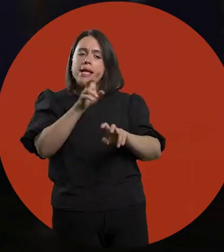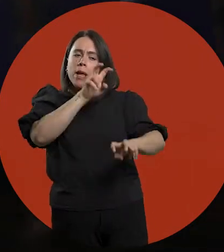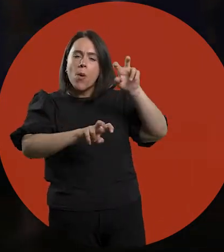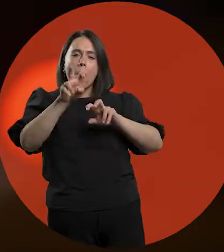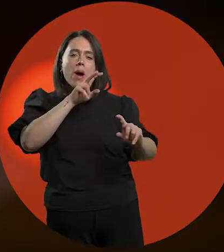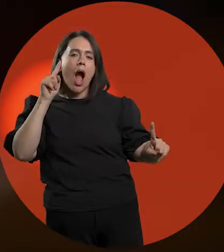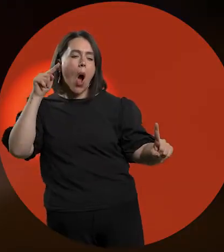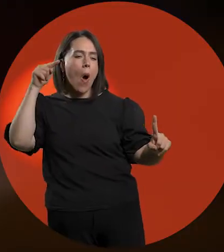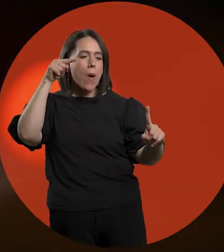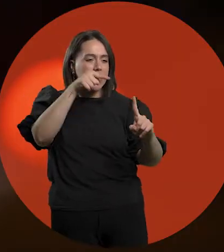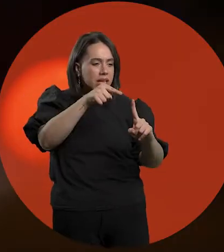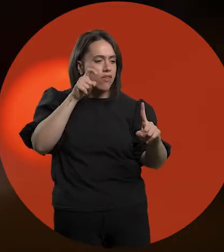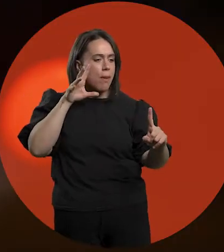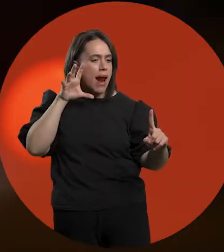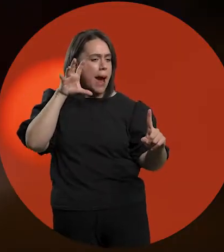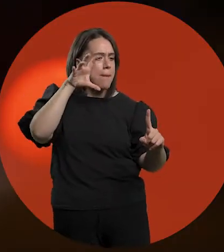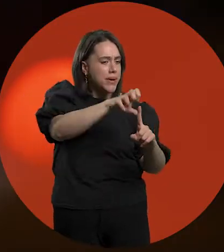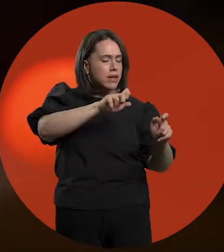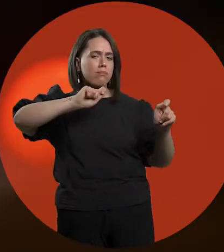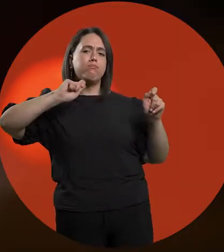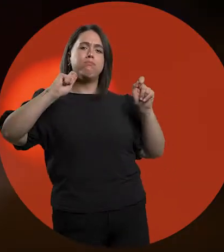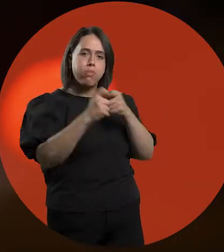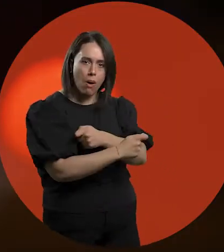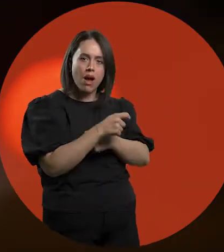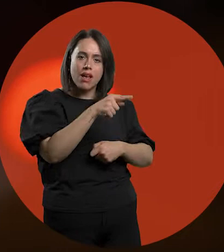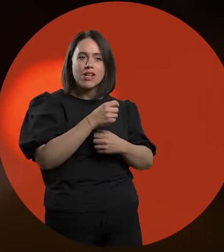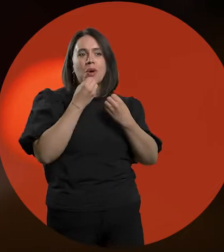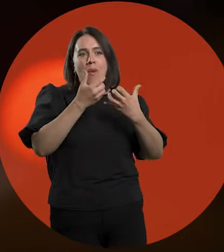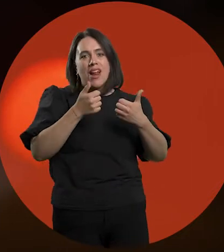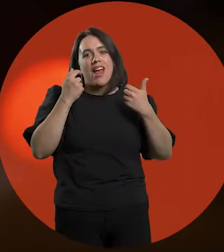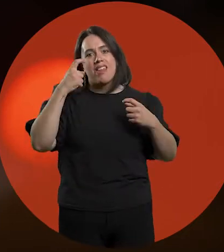Entonces, está bueno, justamente, jugar con eso. ¿Qué siento yo?